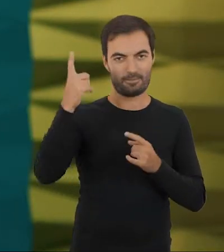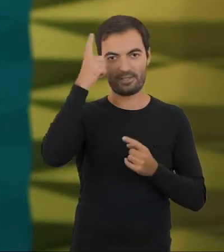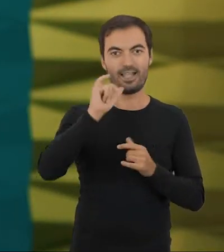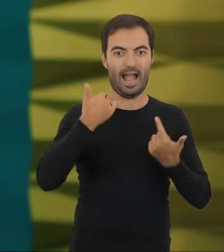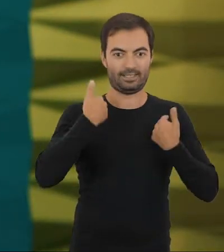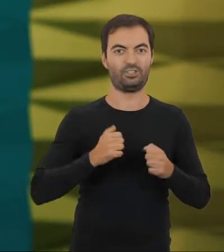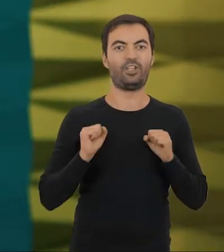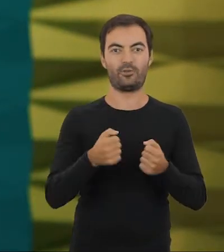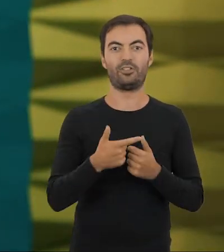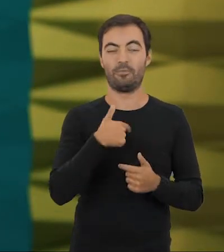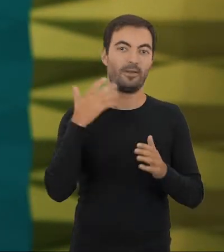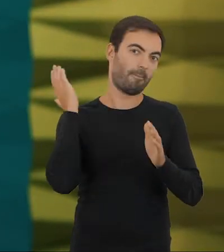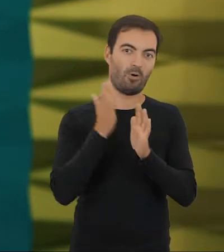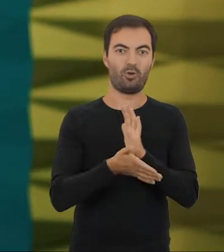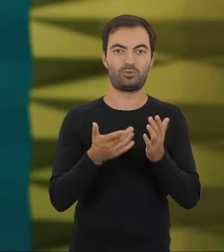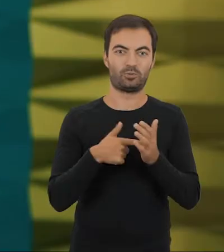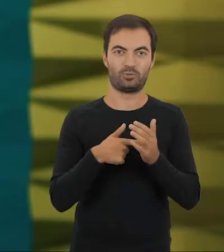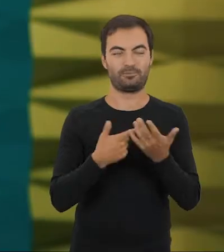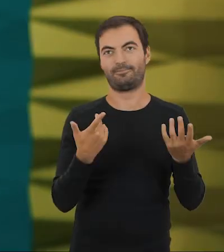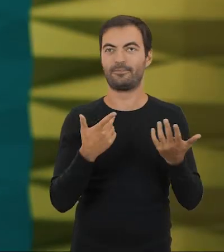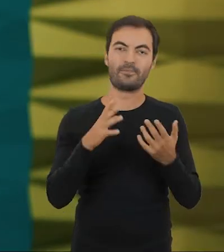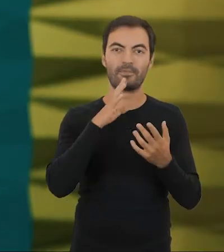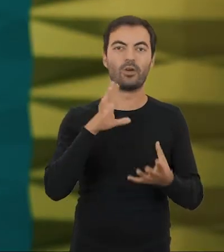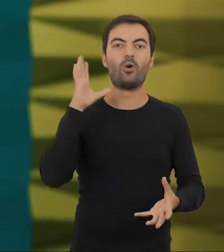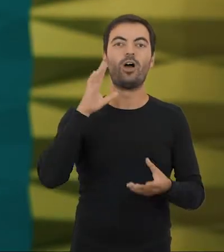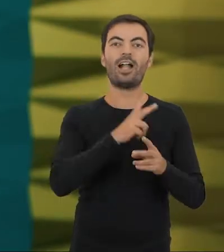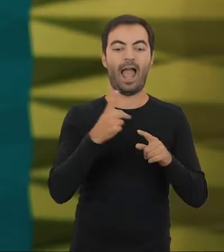Czy jesteśmy prostą sumą tego, z czego jesteśmy zbudowani?